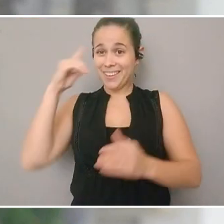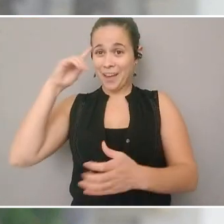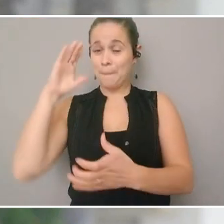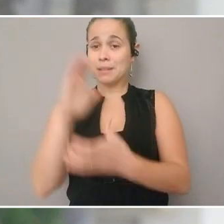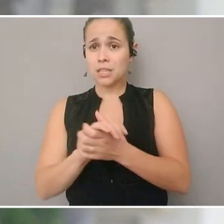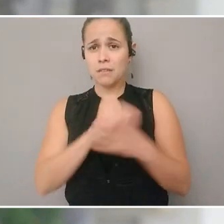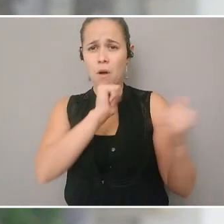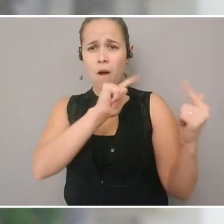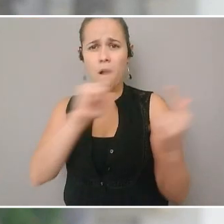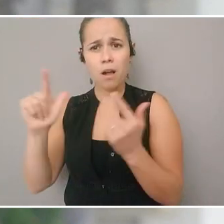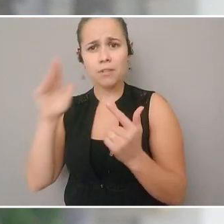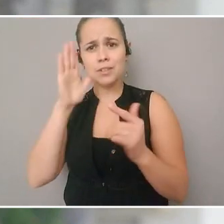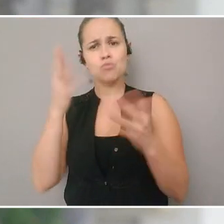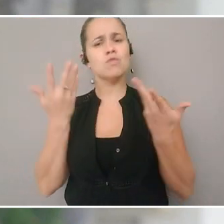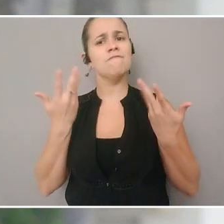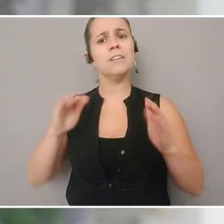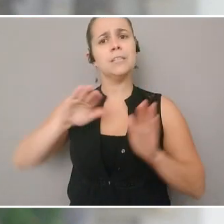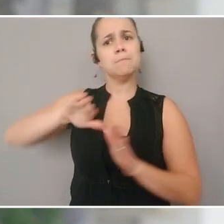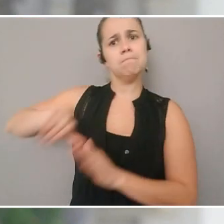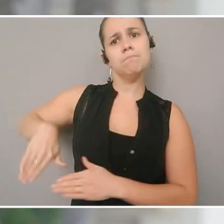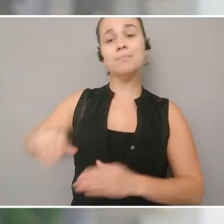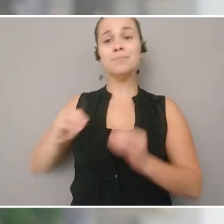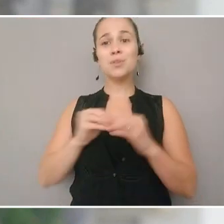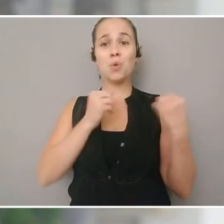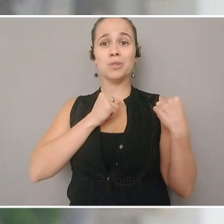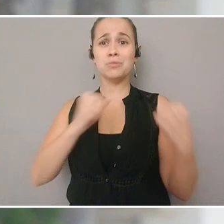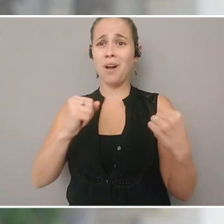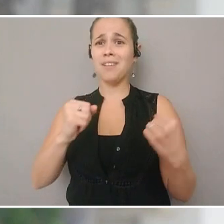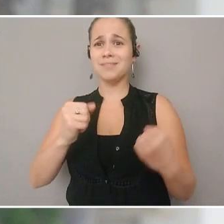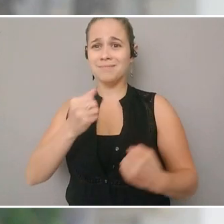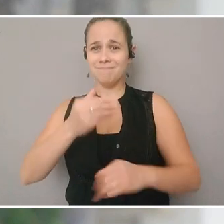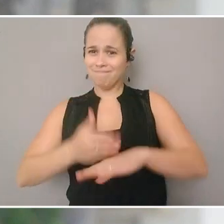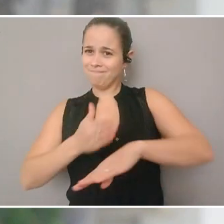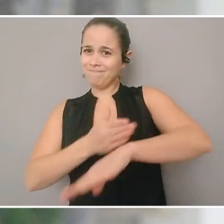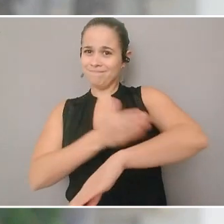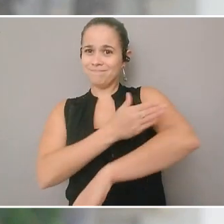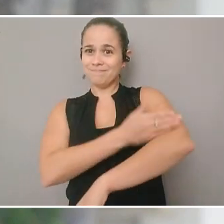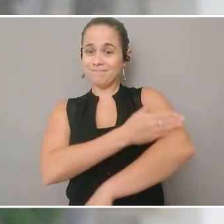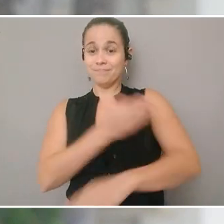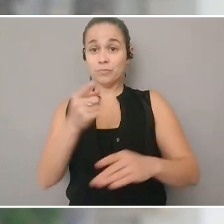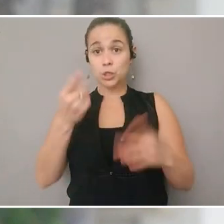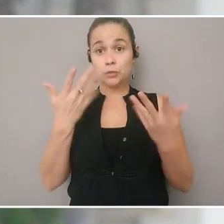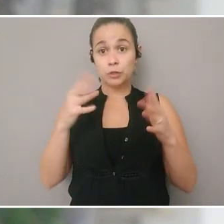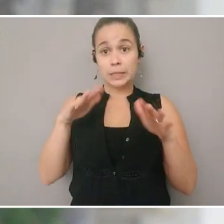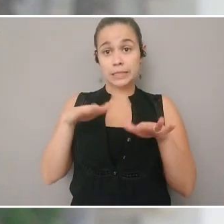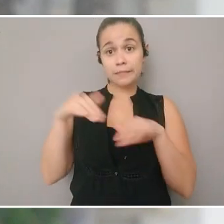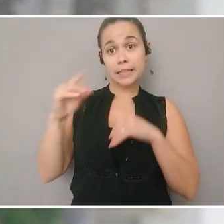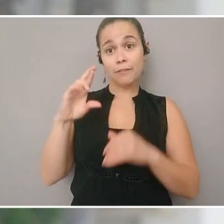más fuertes y mejor. Al salir de RCC por favor, considere la oportunidad de